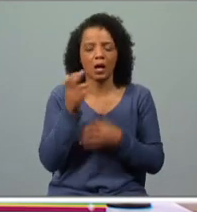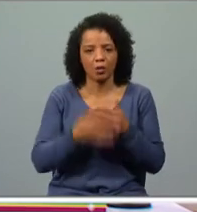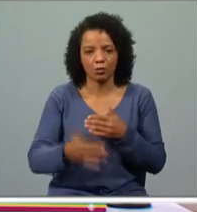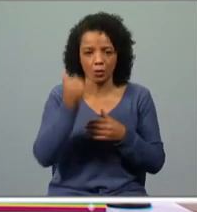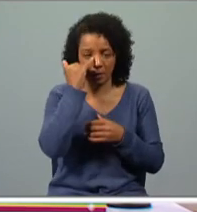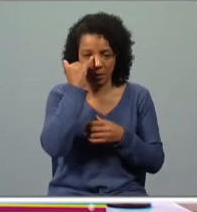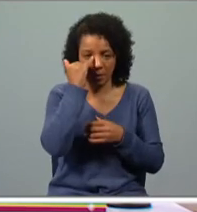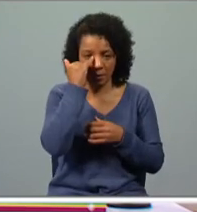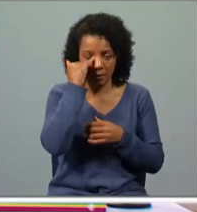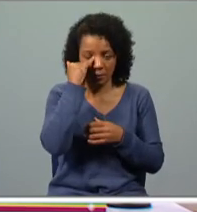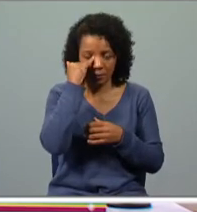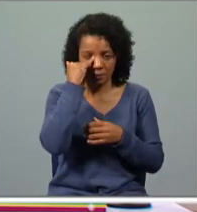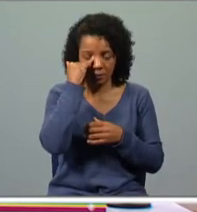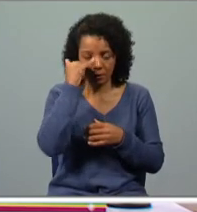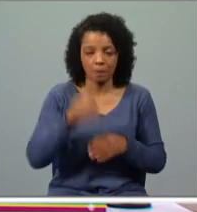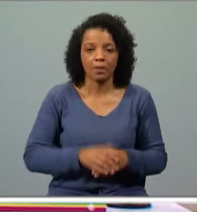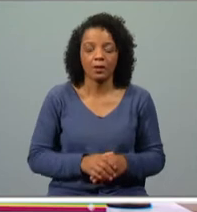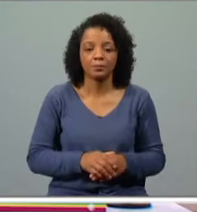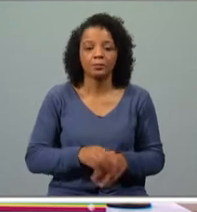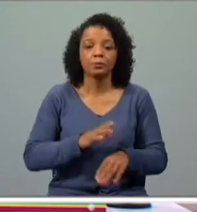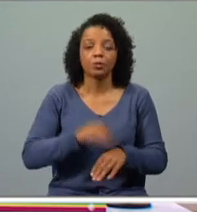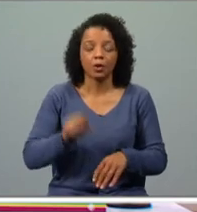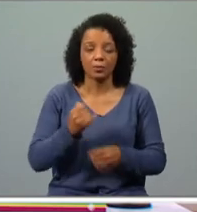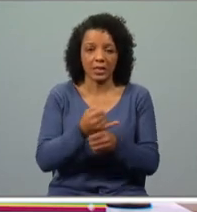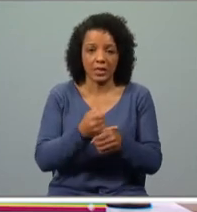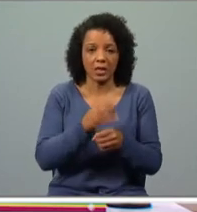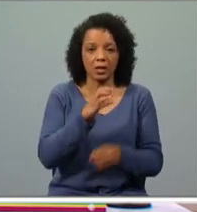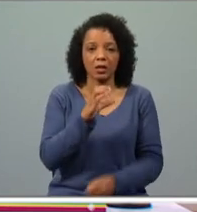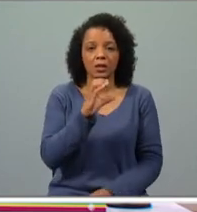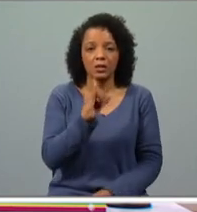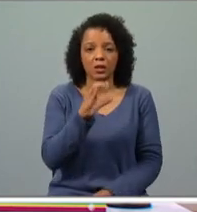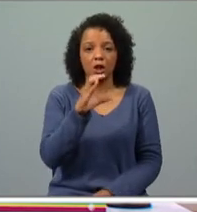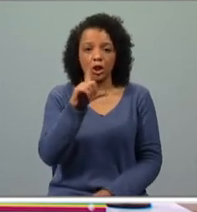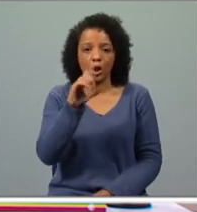ou verem que estavam numa ilha com Ciclope os ciclopes Gigantes que tem só 或者看到他們在一個島上獨眼巨人 獨眼巨人